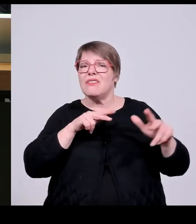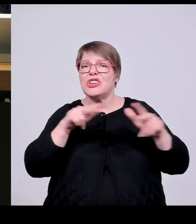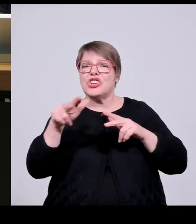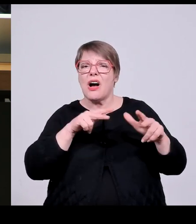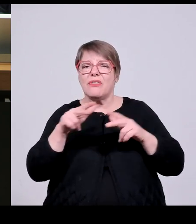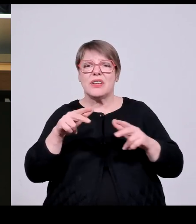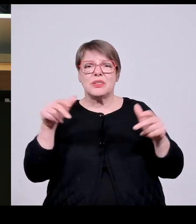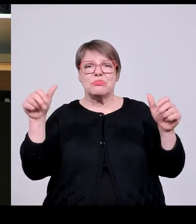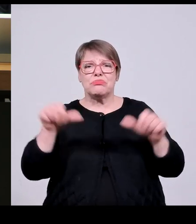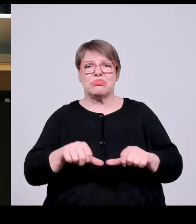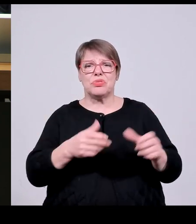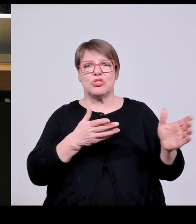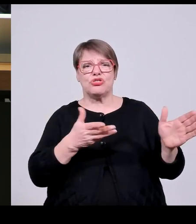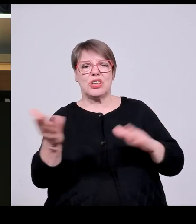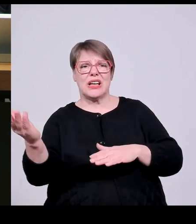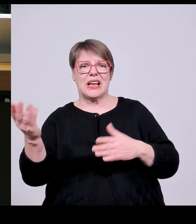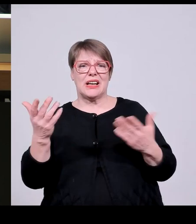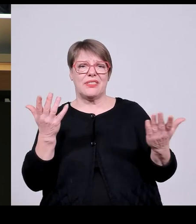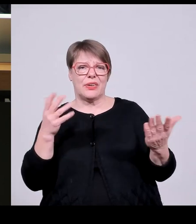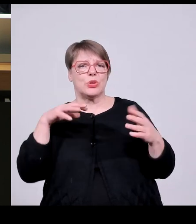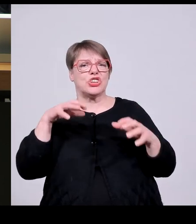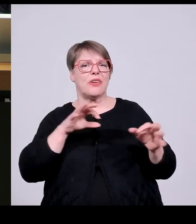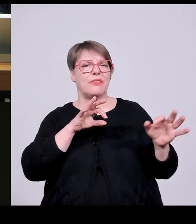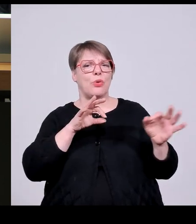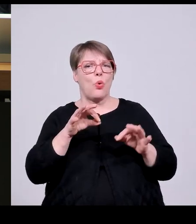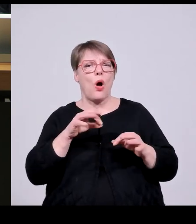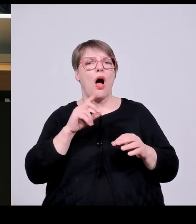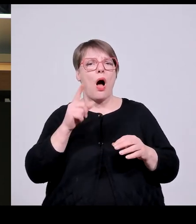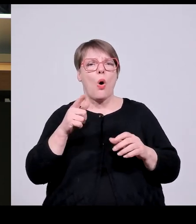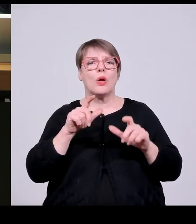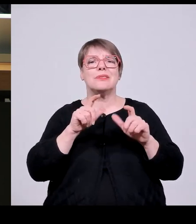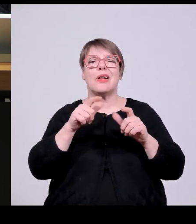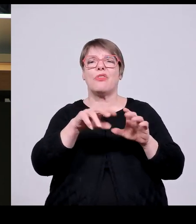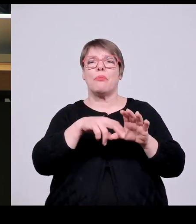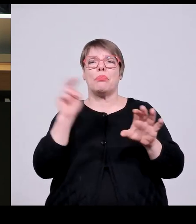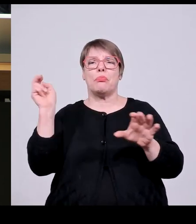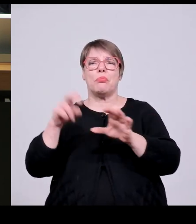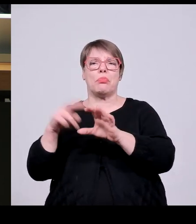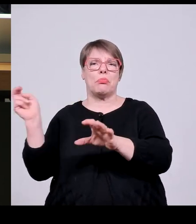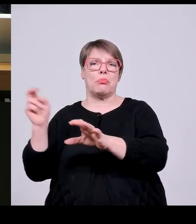Gesellschaften auch in der Lage sein, unser Kreis hat den Vorschlag gemacht, der bei ihnen nicht auf